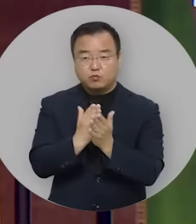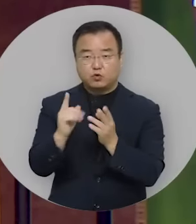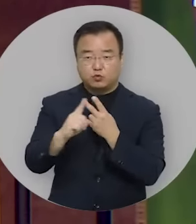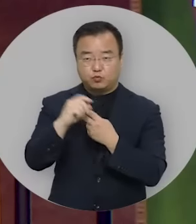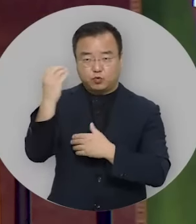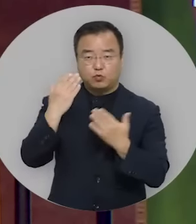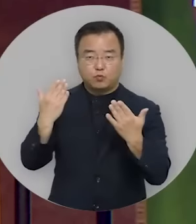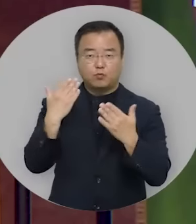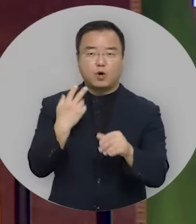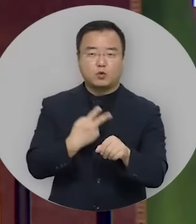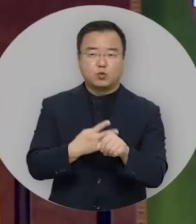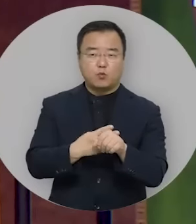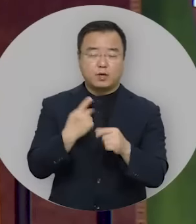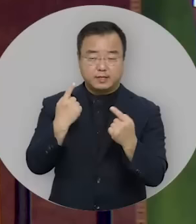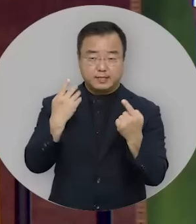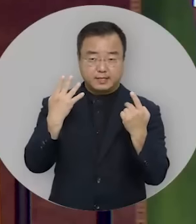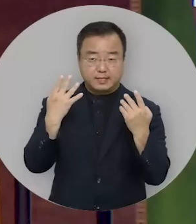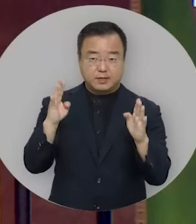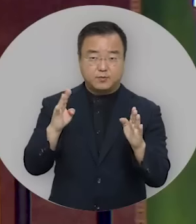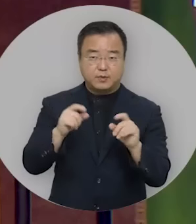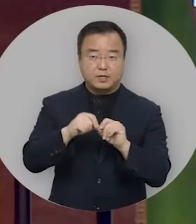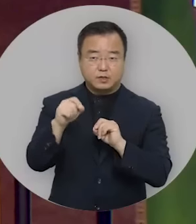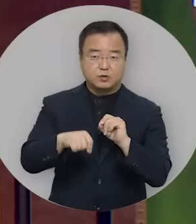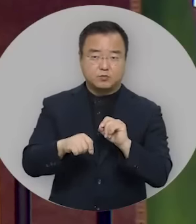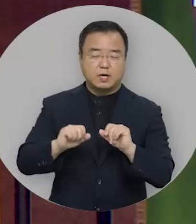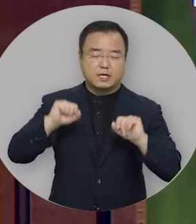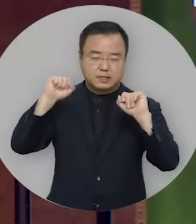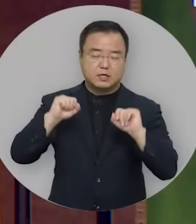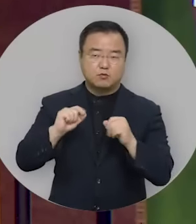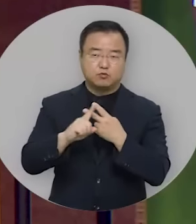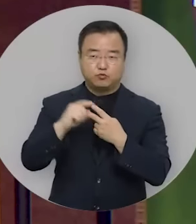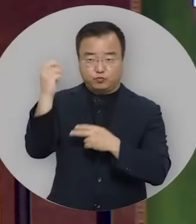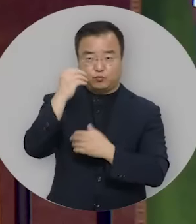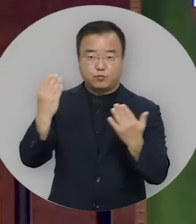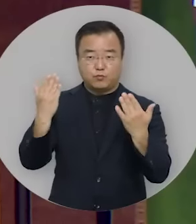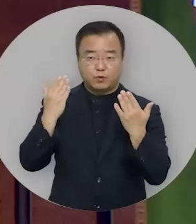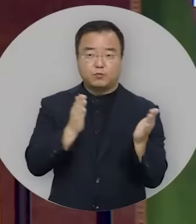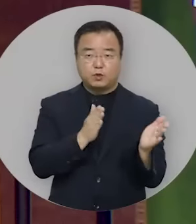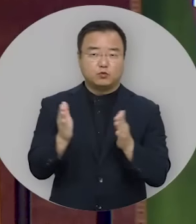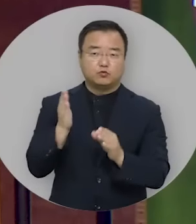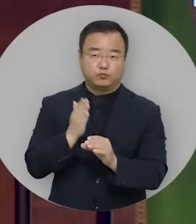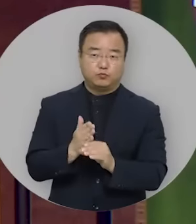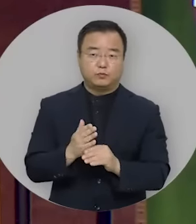그다음에 교원대 부설특수학교는 체육 분야 중·고등학교로 지금 준비하고 있습니다.